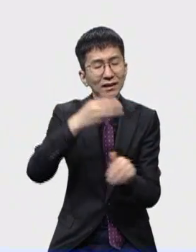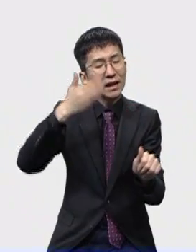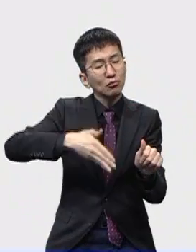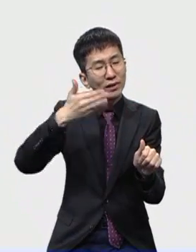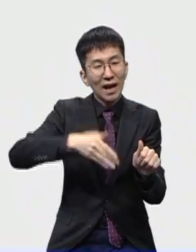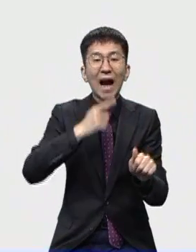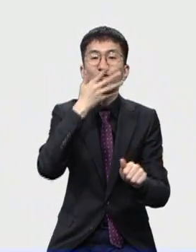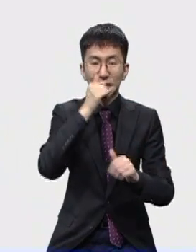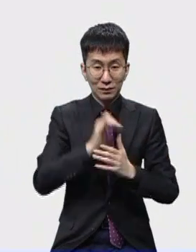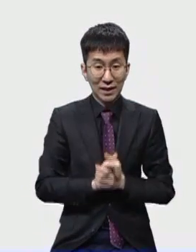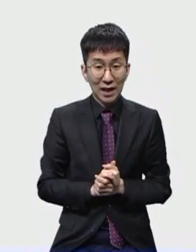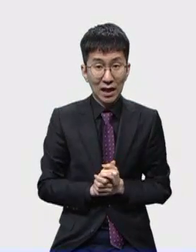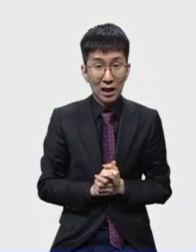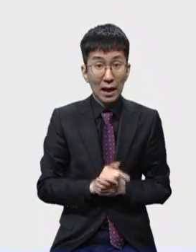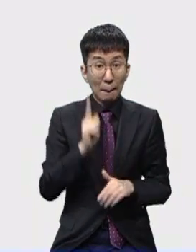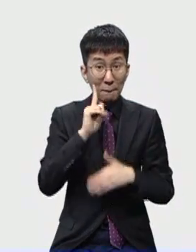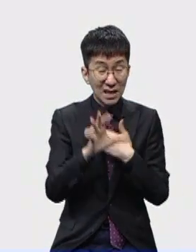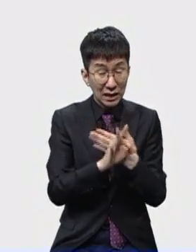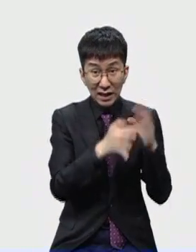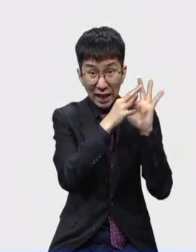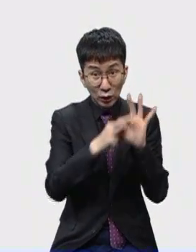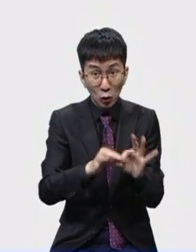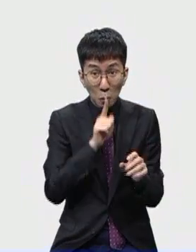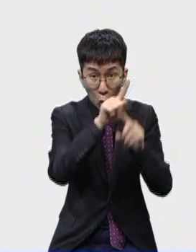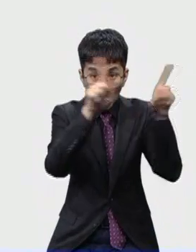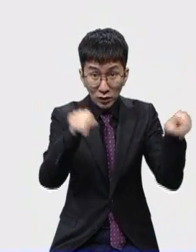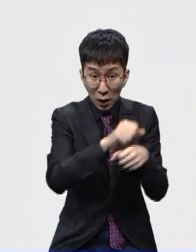이 기간에도 보고서가 채택되지 않으면 바로 임명할 수 있습니다.